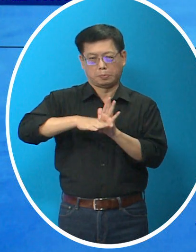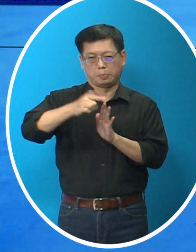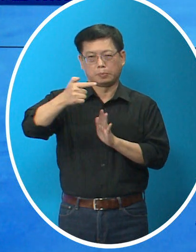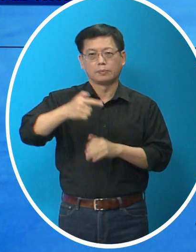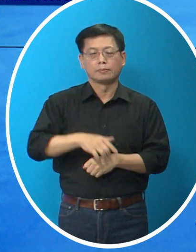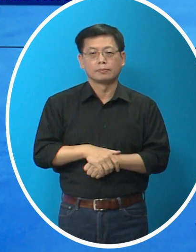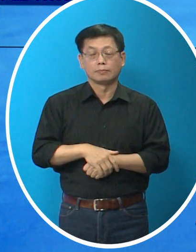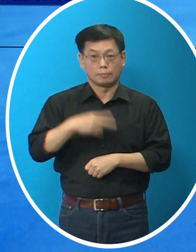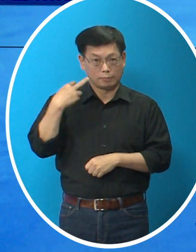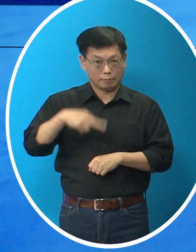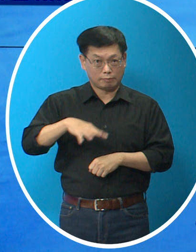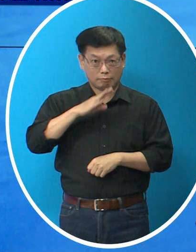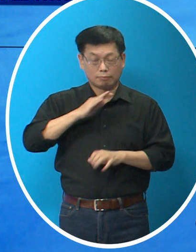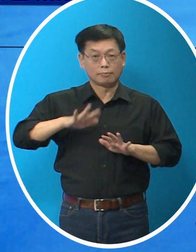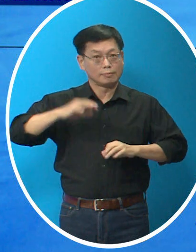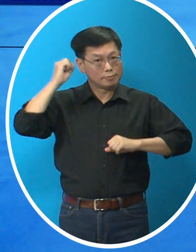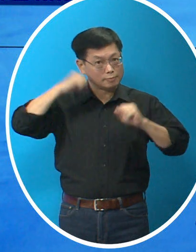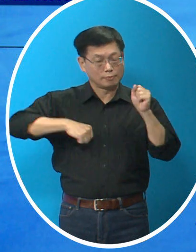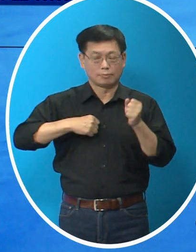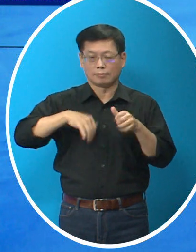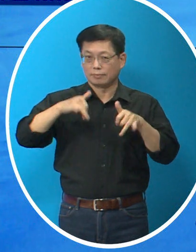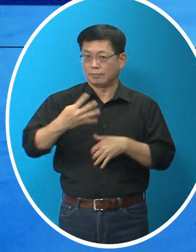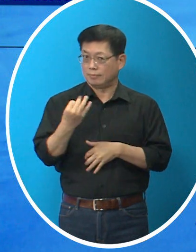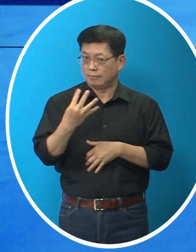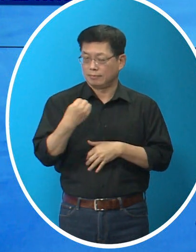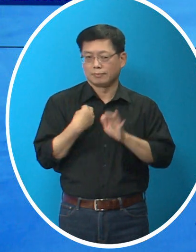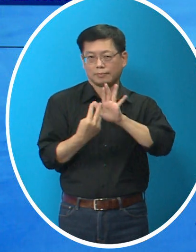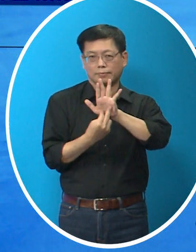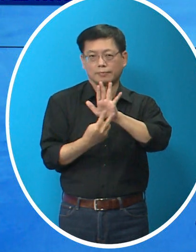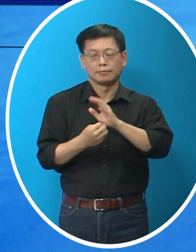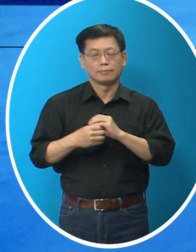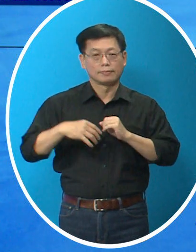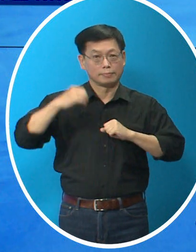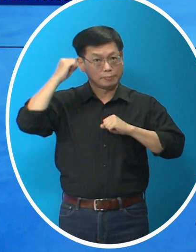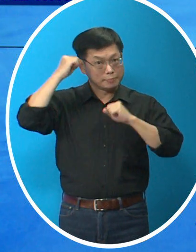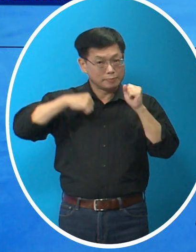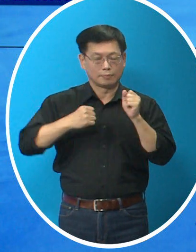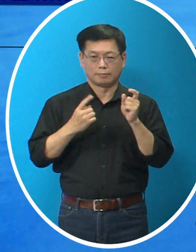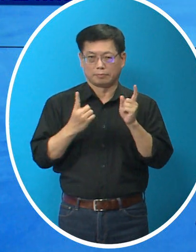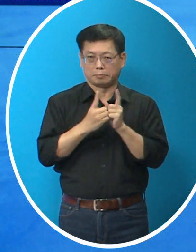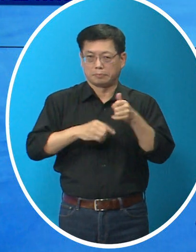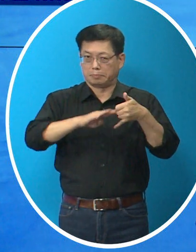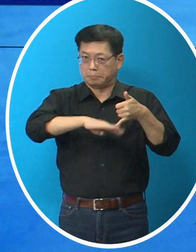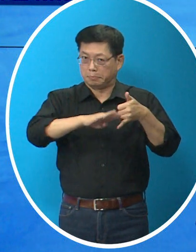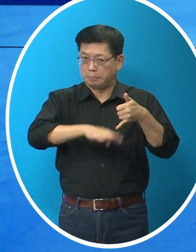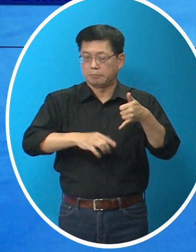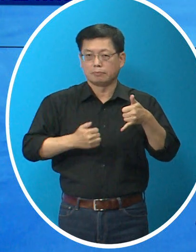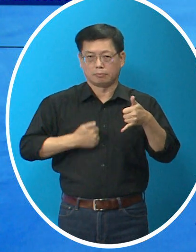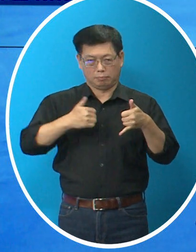我們先從今日的雨量圖來看 清晨其實對南部地區 帶來比較明顯的雨勢